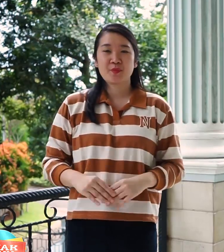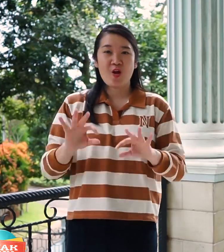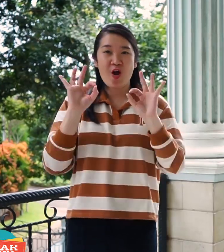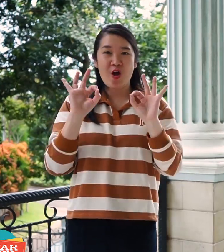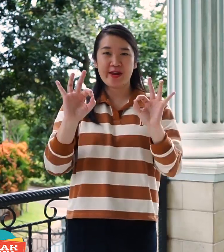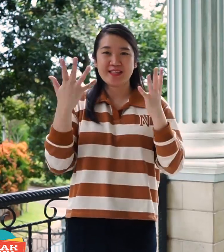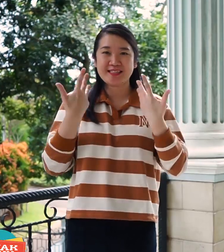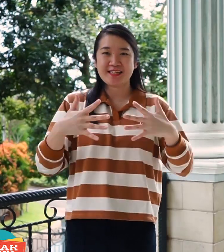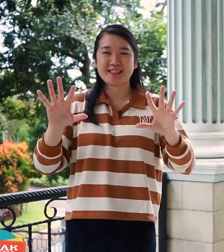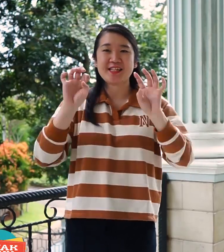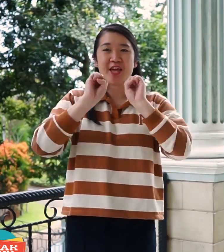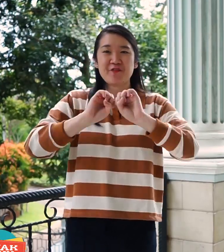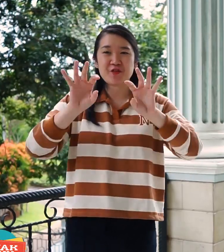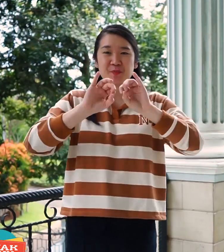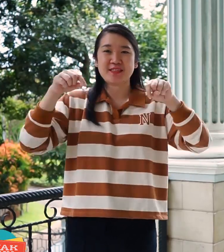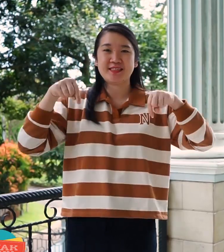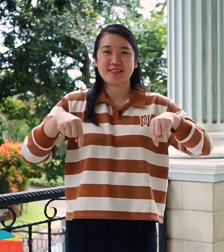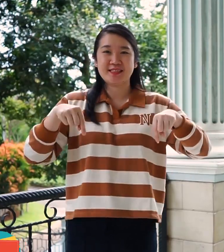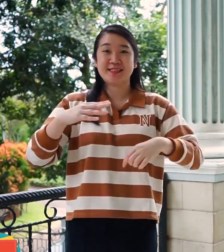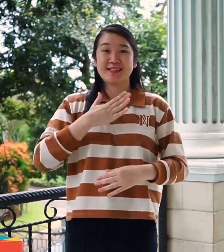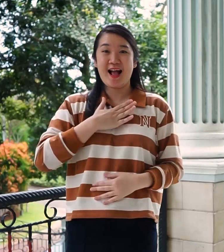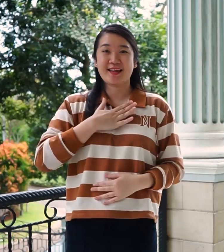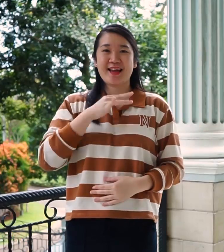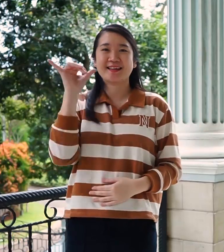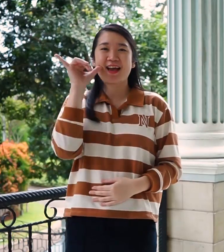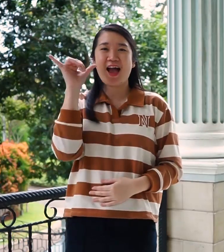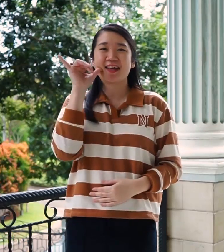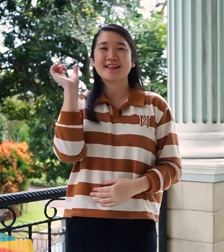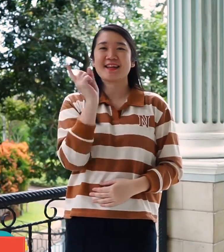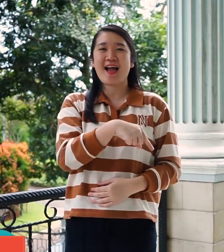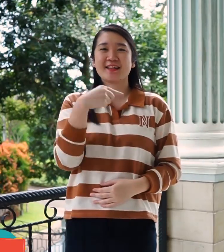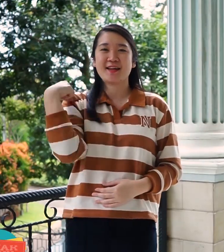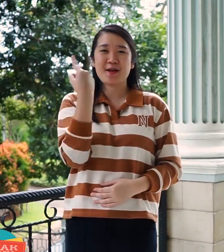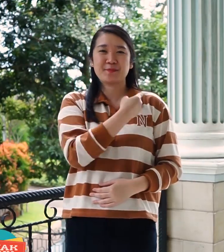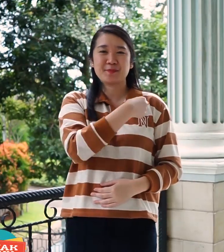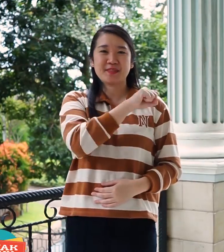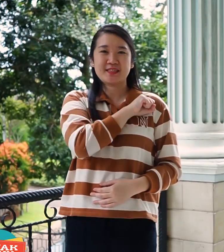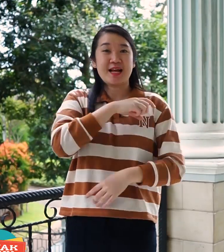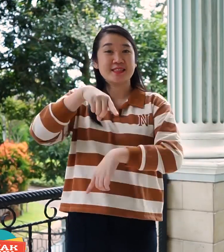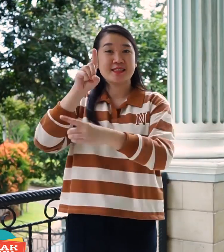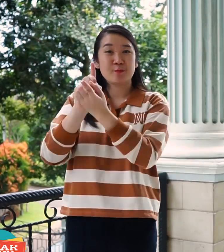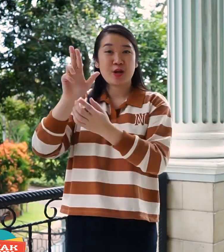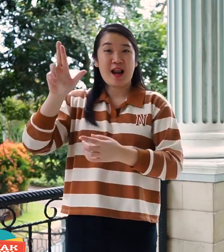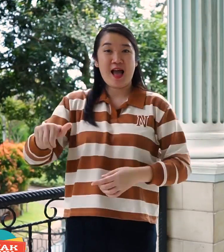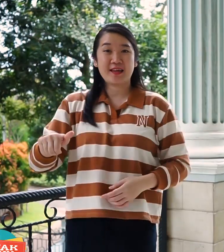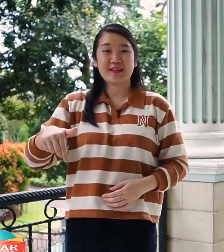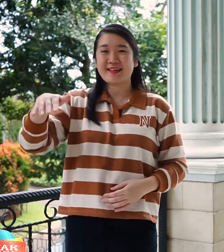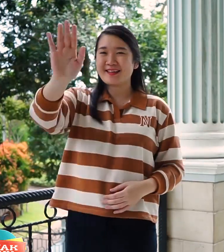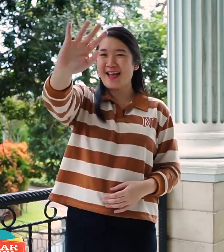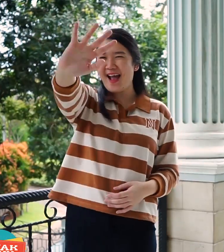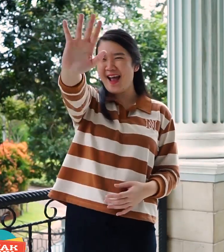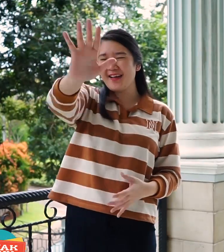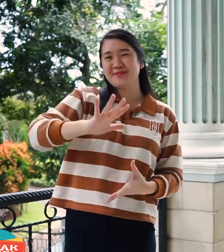Oke selesai informasi hari ini. Saya Yani dari KamiBijak. Sampai bertemu lagi. Dah!